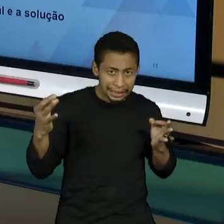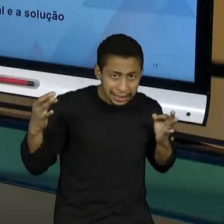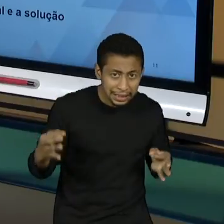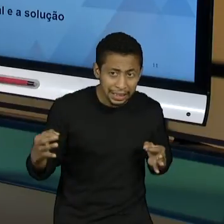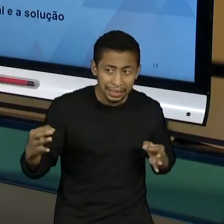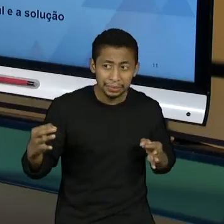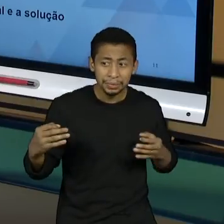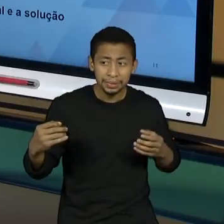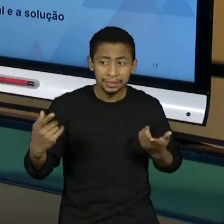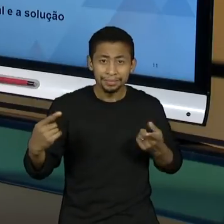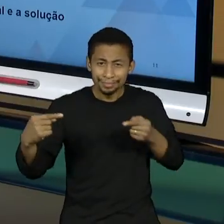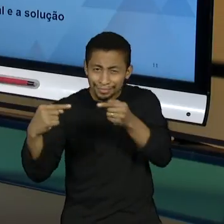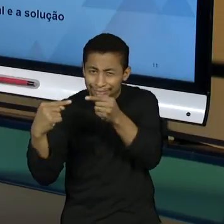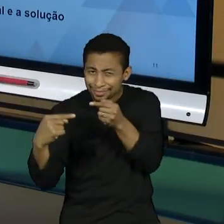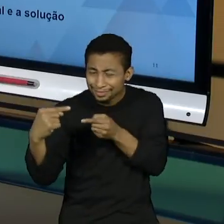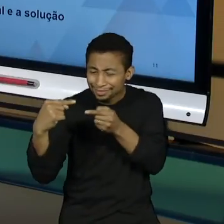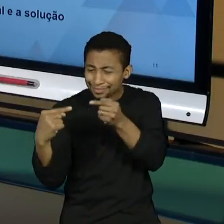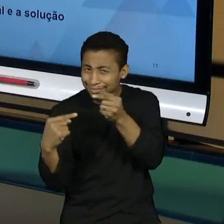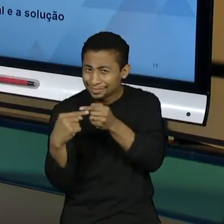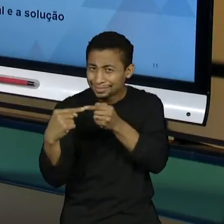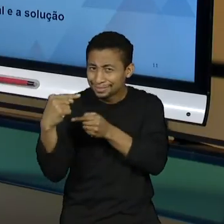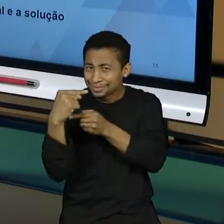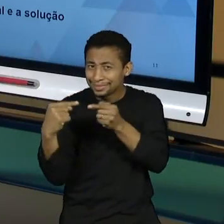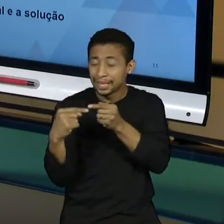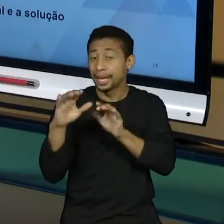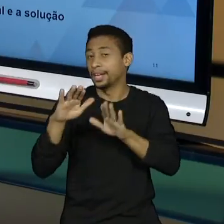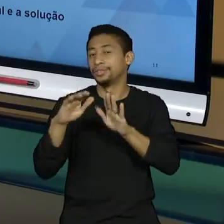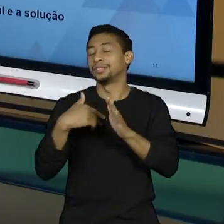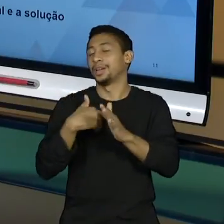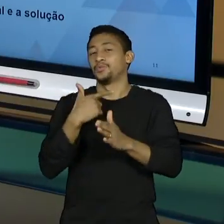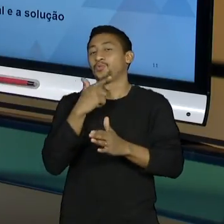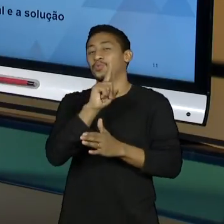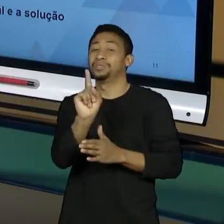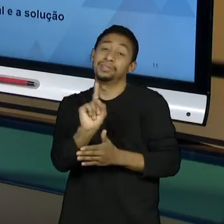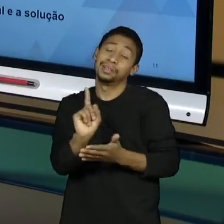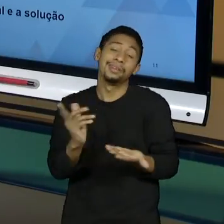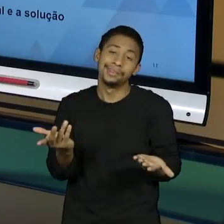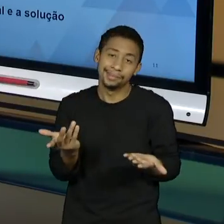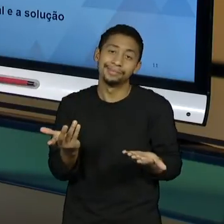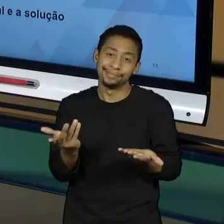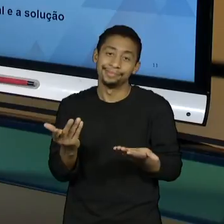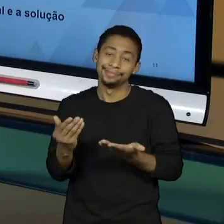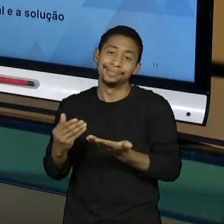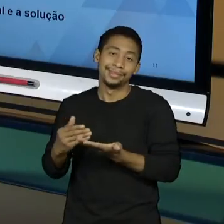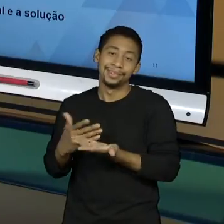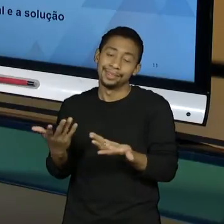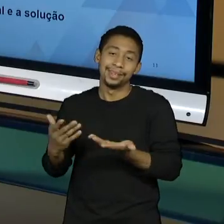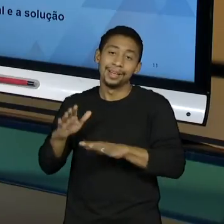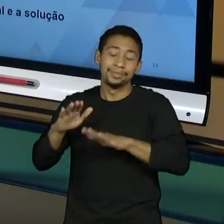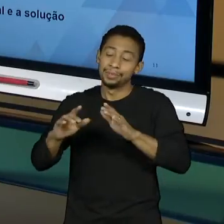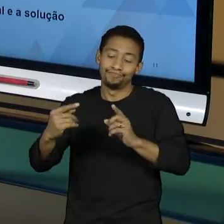IMPLEMENTA "HUM, NÃO ERA BEM...", "NÃO É...", "NÃO FOI...", POR UMA SÉRIE DE MOTIVOS, CLARO, MAS "NÃO FOI AQUILO QUE A GENTE TINHA PENSADO